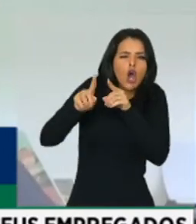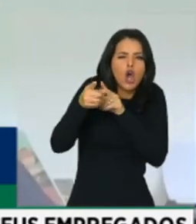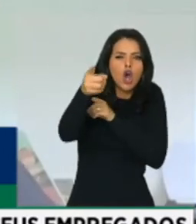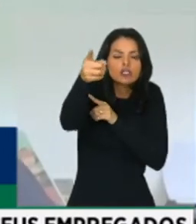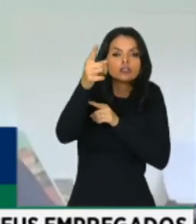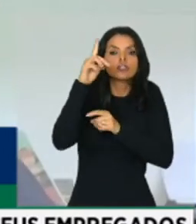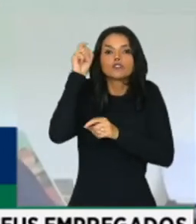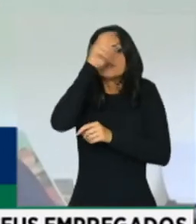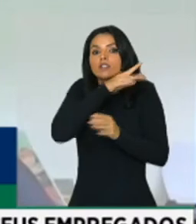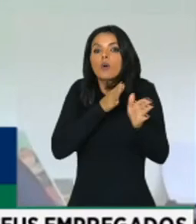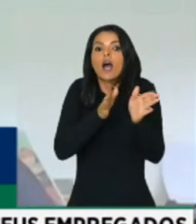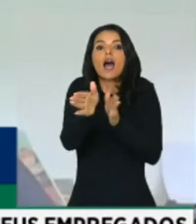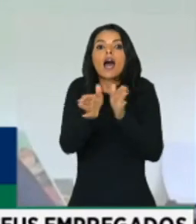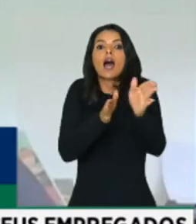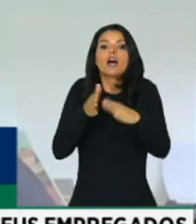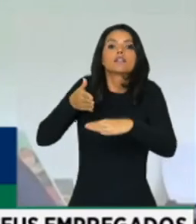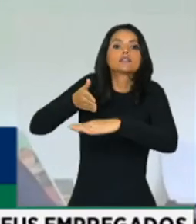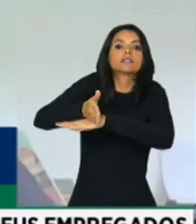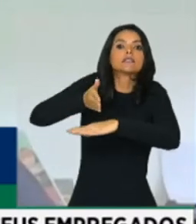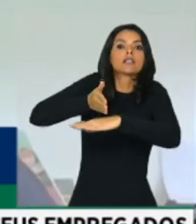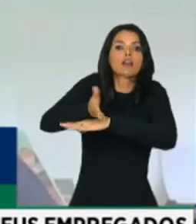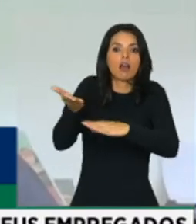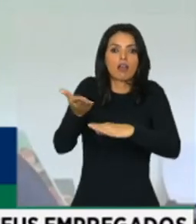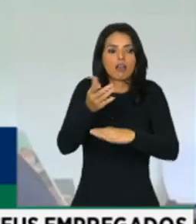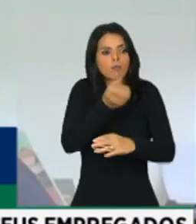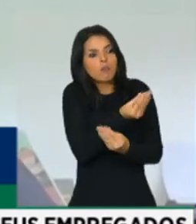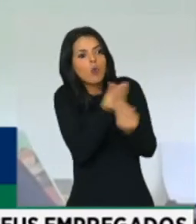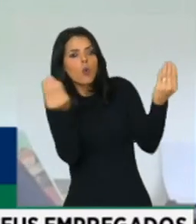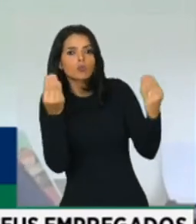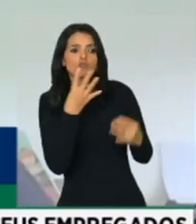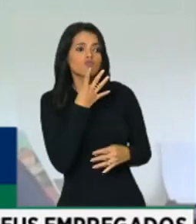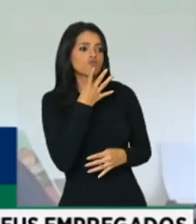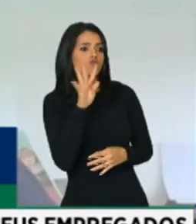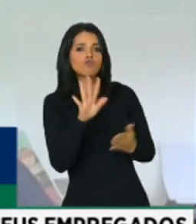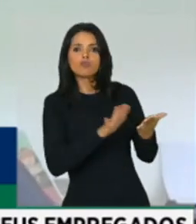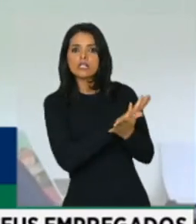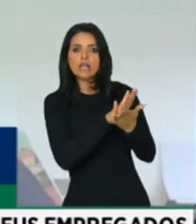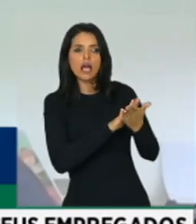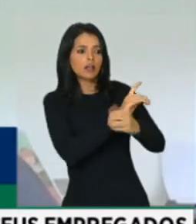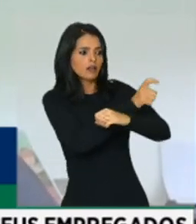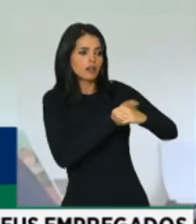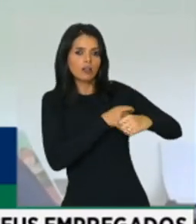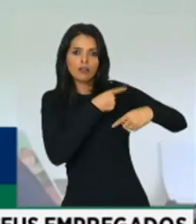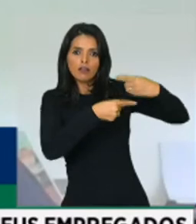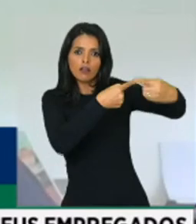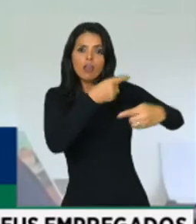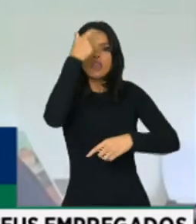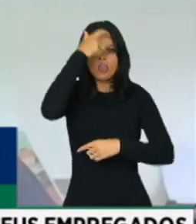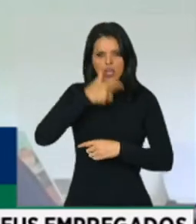ESTADOS DE DIFÍCIL ACESSO. MUITOS CONHECEM A REALIDADE DOS QUILOMBOLAS, EU JÁ TIVE A OPORTUNIDADE DE FAZER INTERCÂMBIO DE VISITAR AS COMUNIDADES INDÍGENAS, ALIÁ